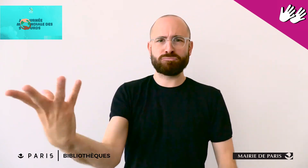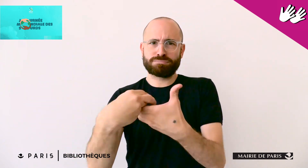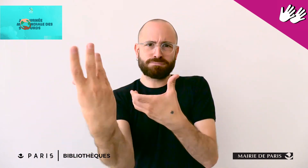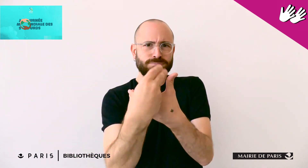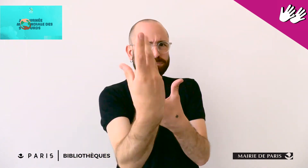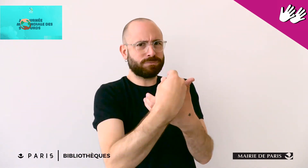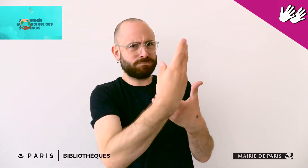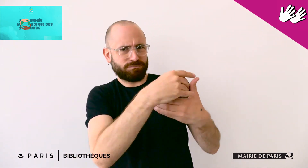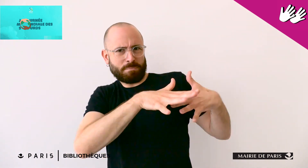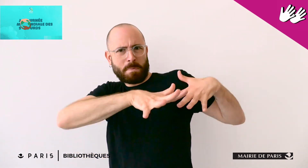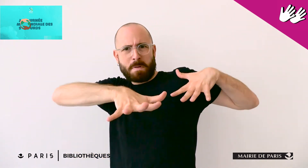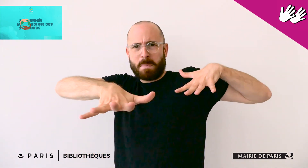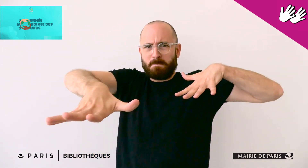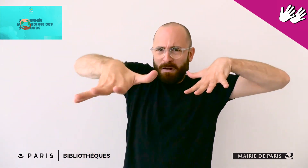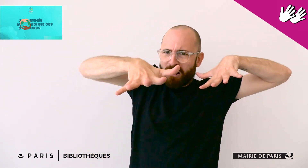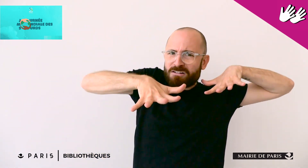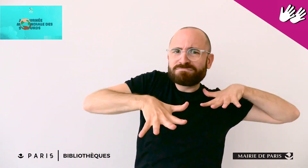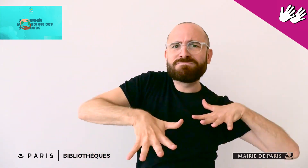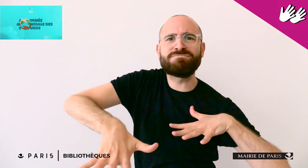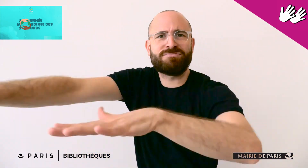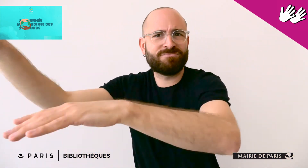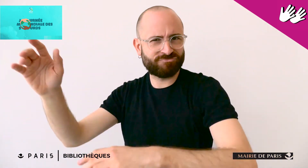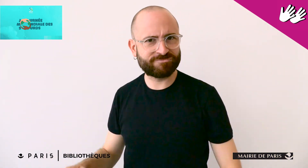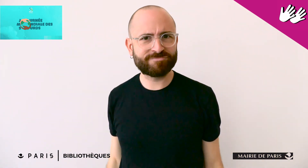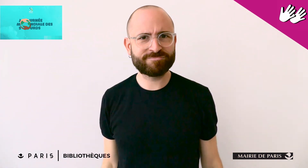et nous marcherons ensemble, pour la Langue des Signes, et surtout pour l'inclusion !